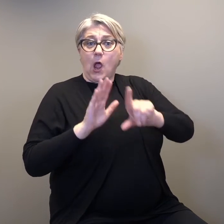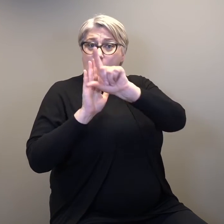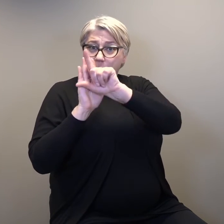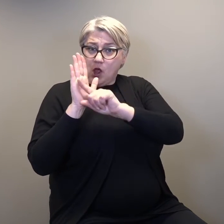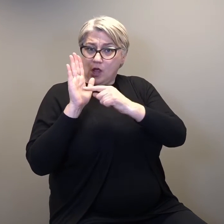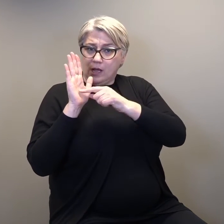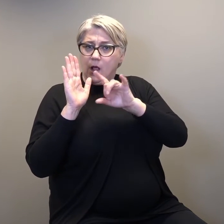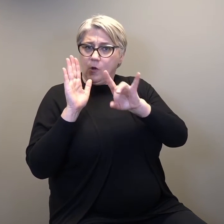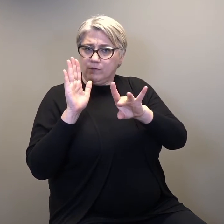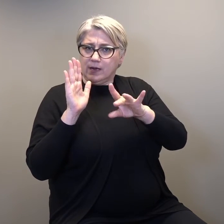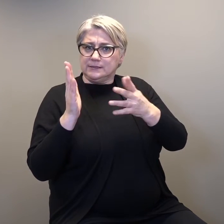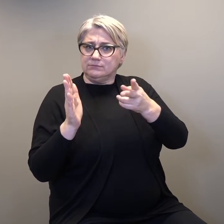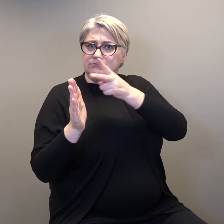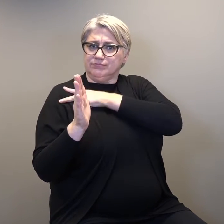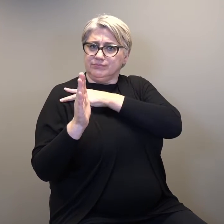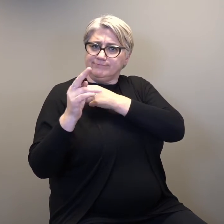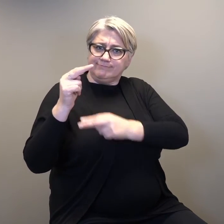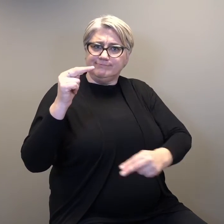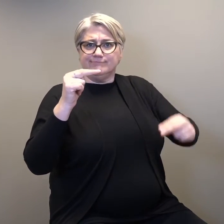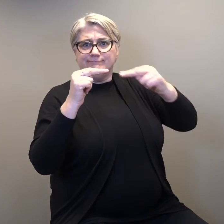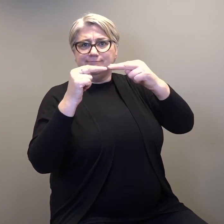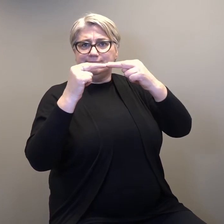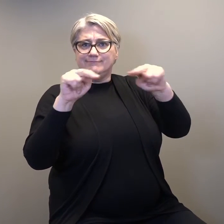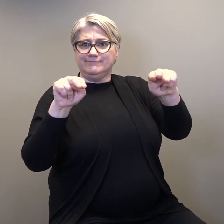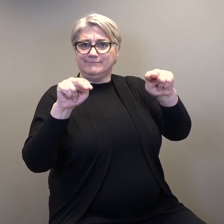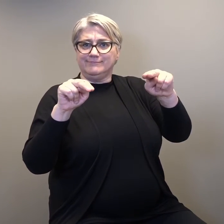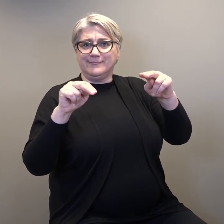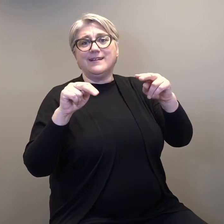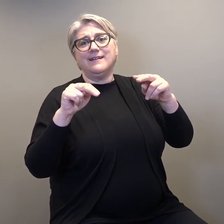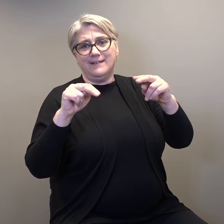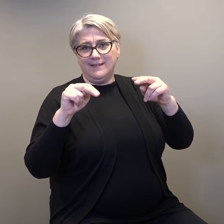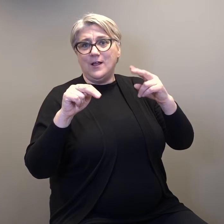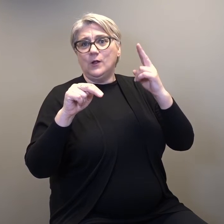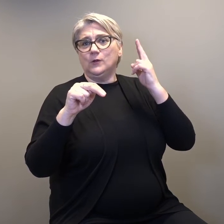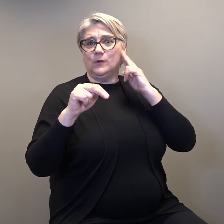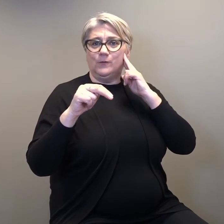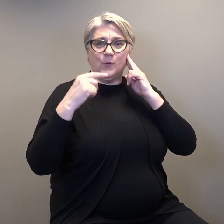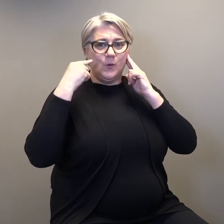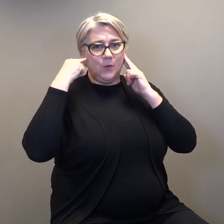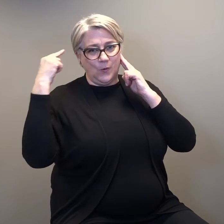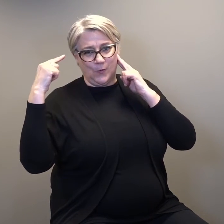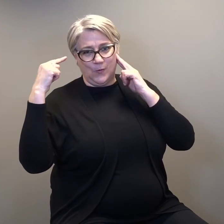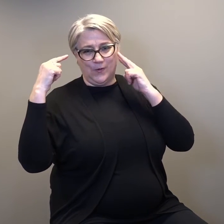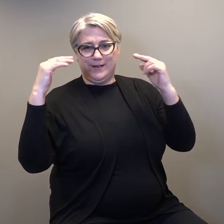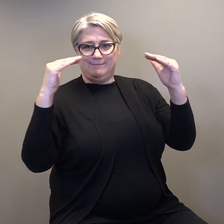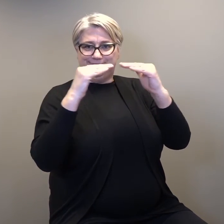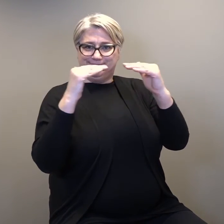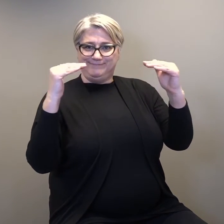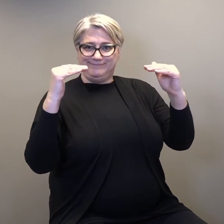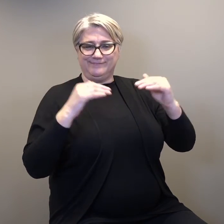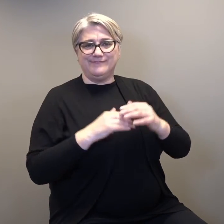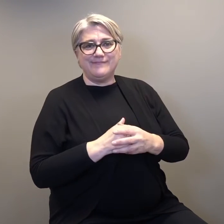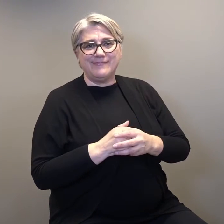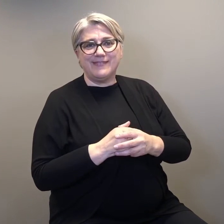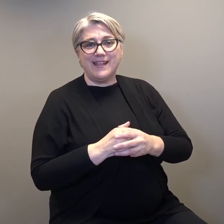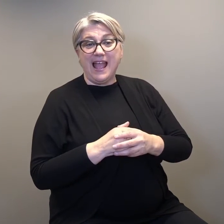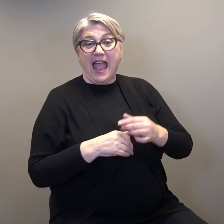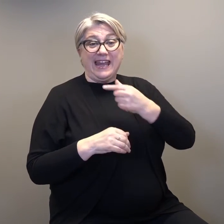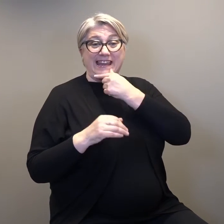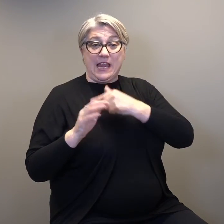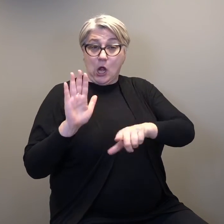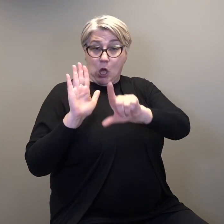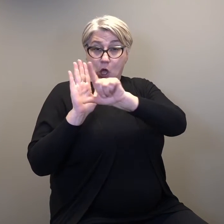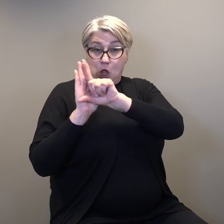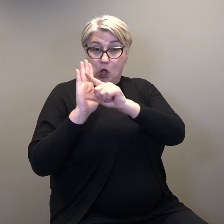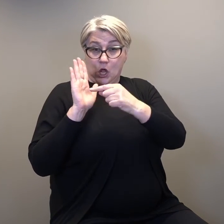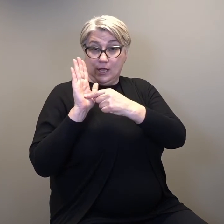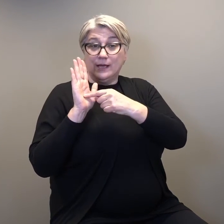Lögin eiga að ná því að jafna stöðu döff við heyrandi. Ný lög